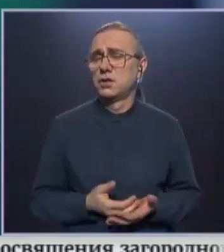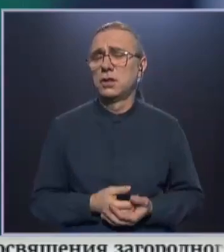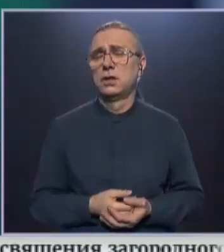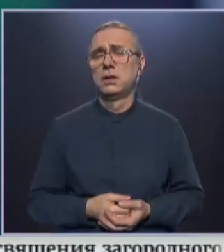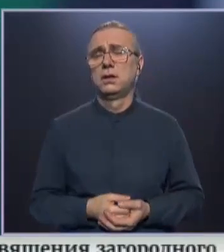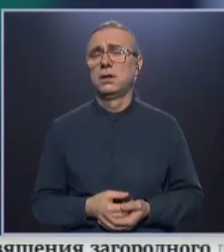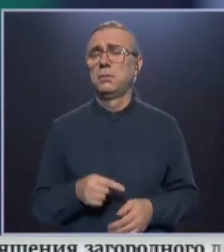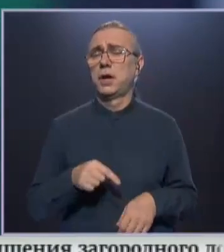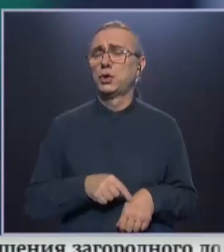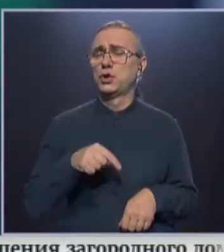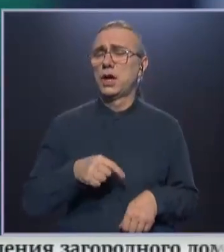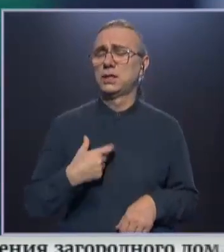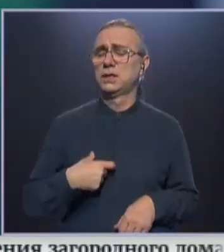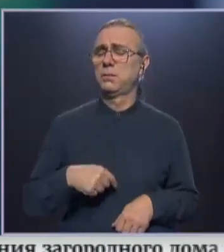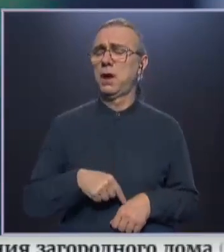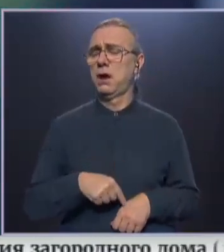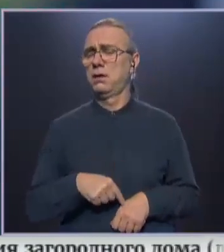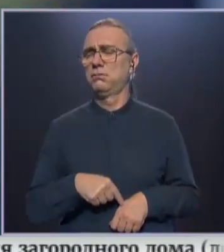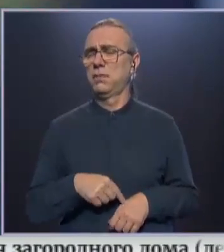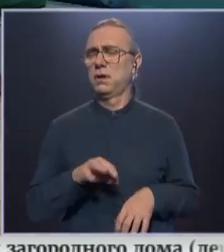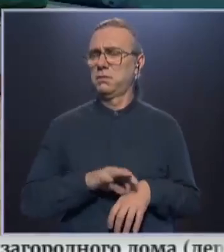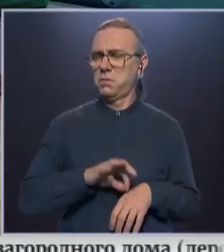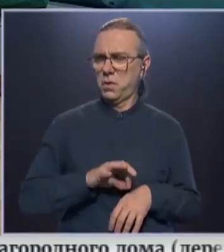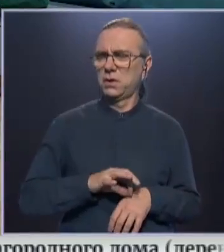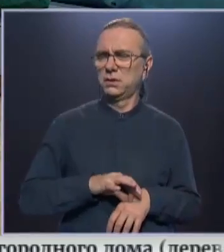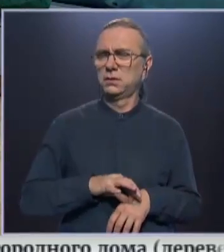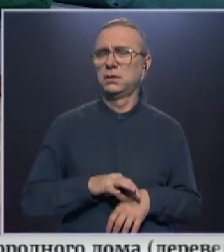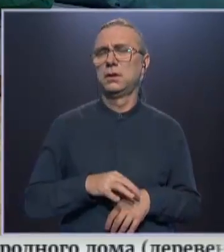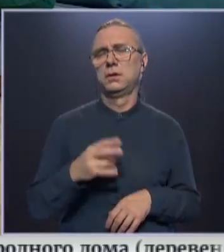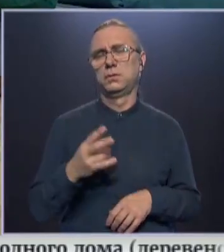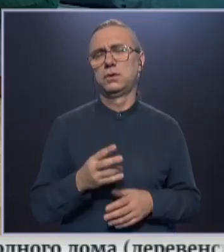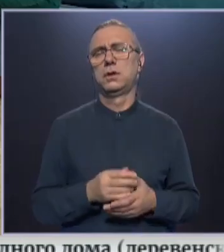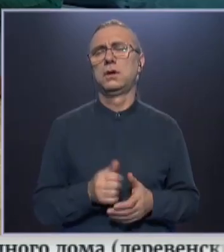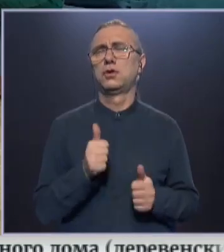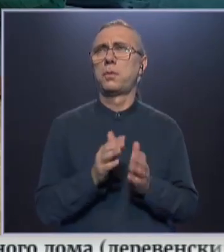себя так не думающим хорошо помолиться Богу я думаю